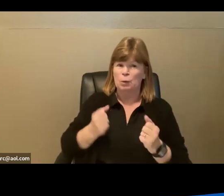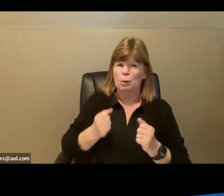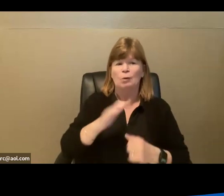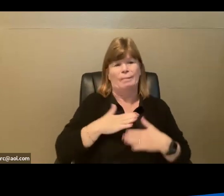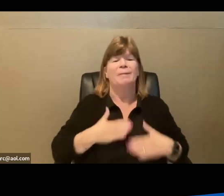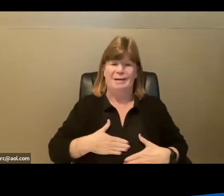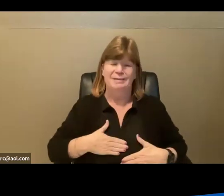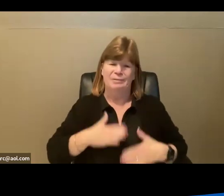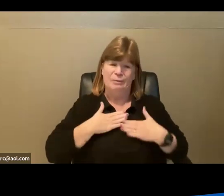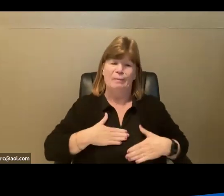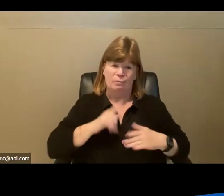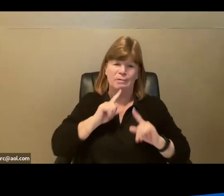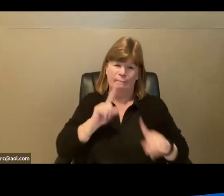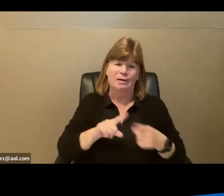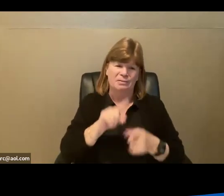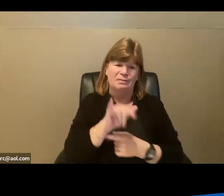y su cuerpo reacciona a él. Manténganse a salvo.